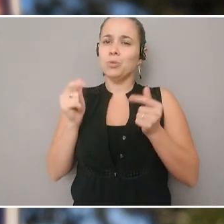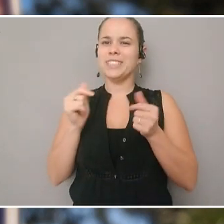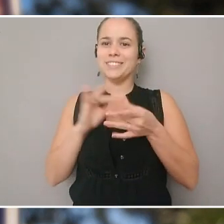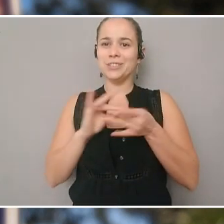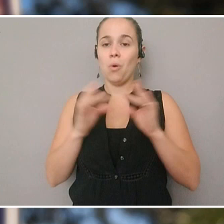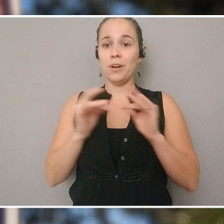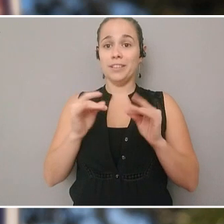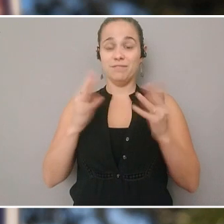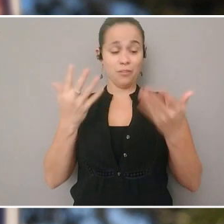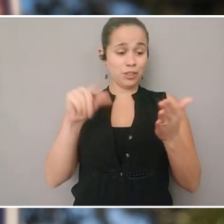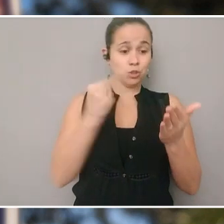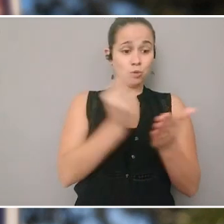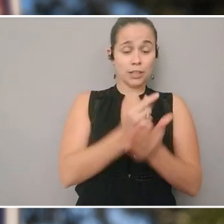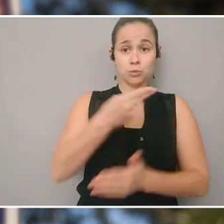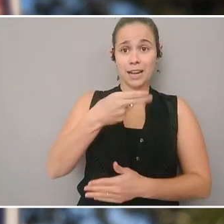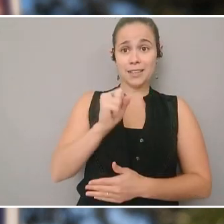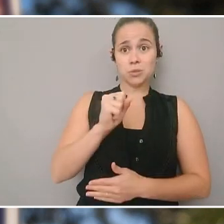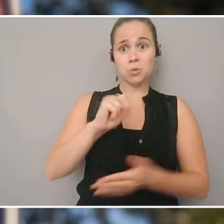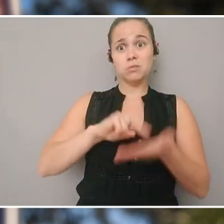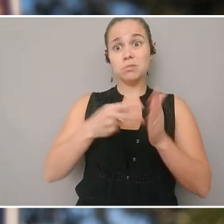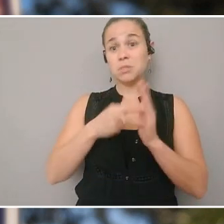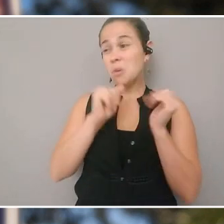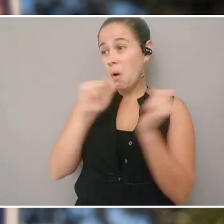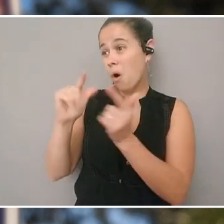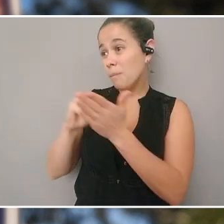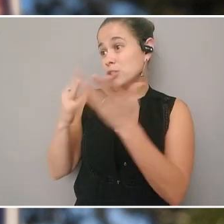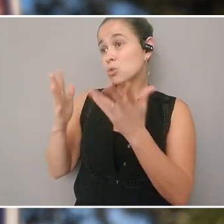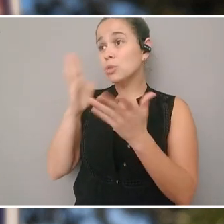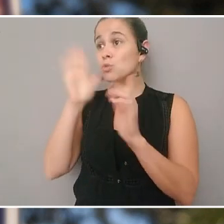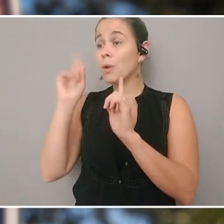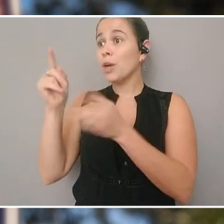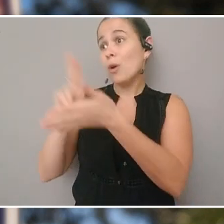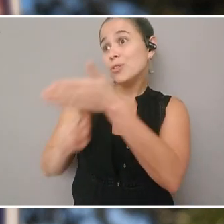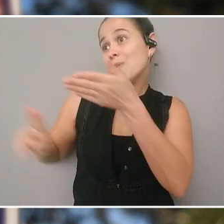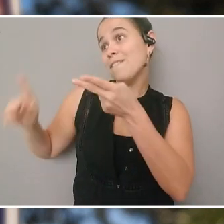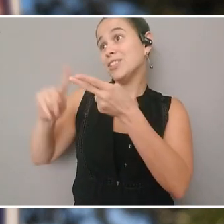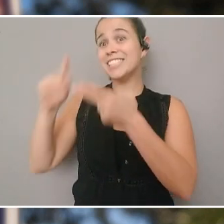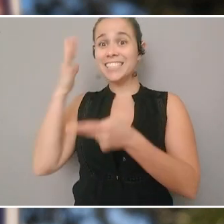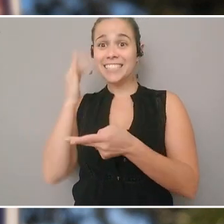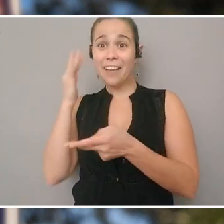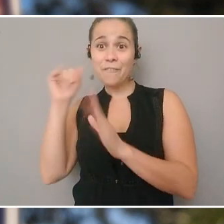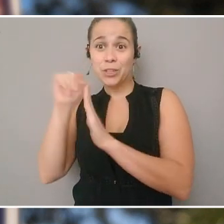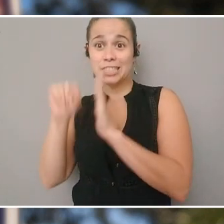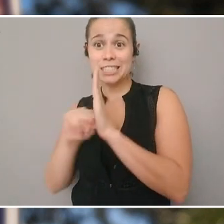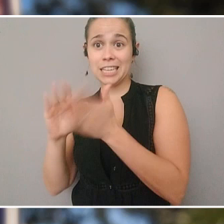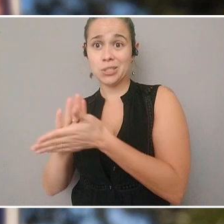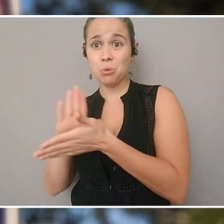mis amigos ya conocían los Cal States o las UC's que iban a asistir. Yo,